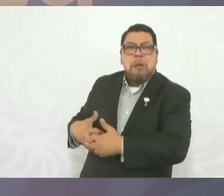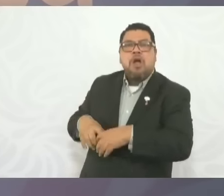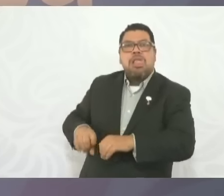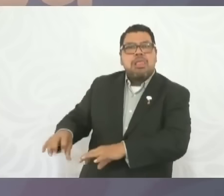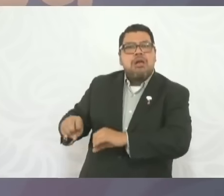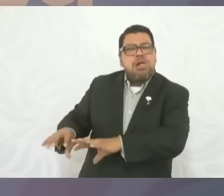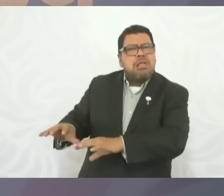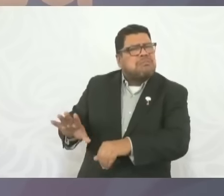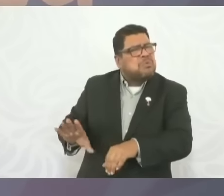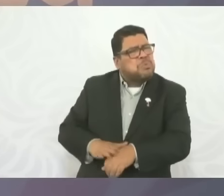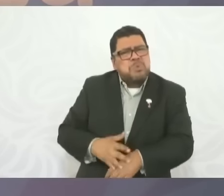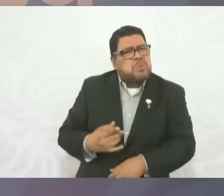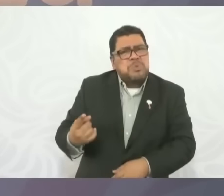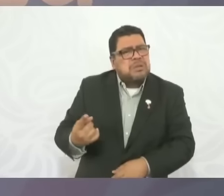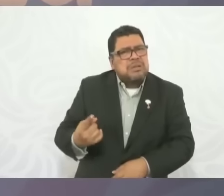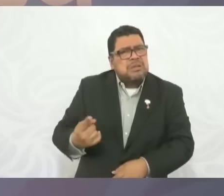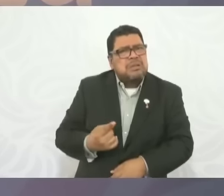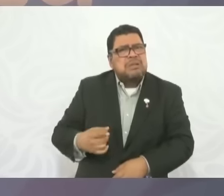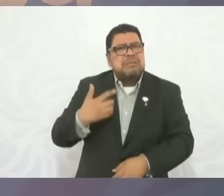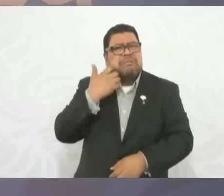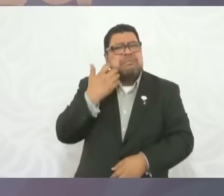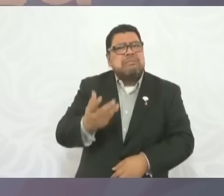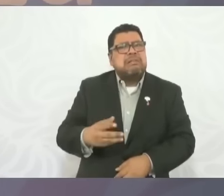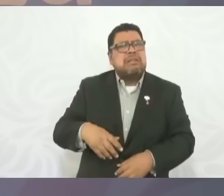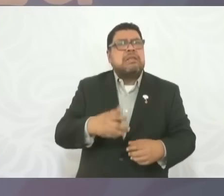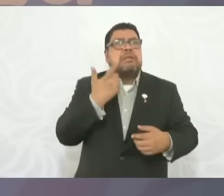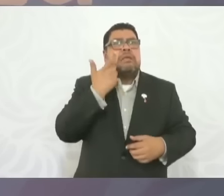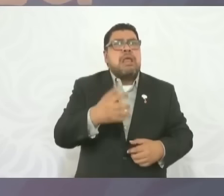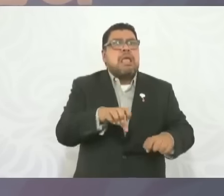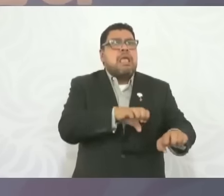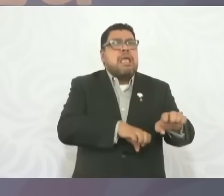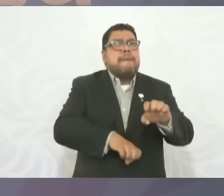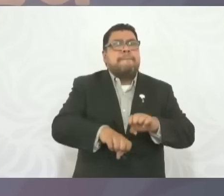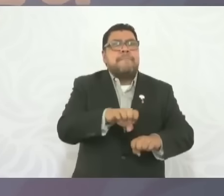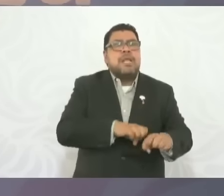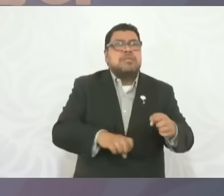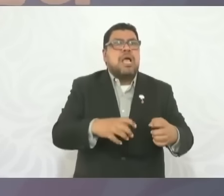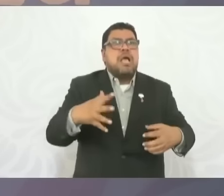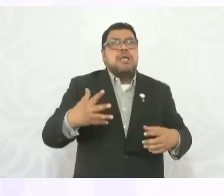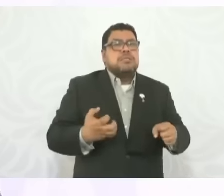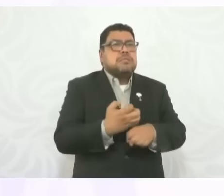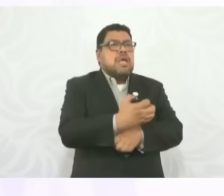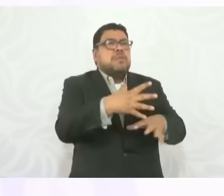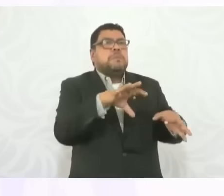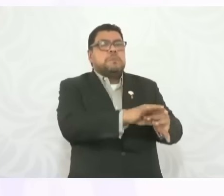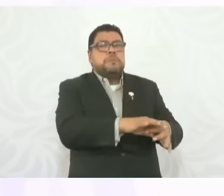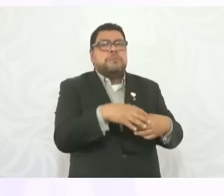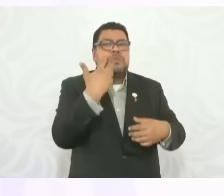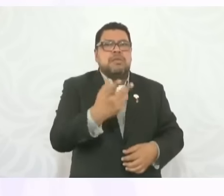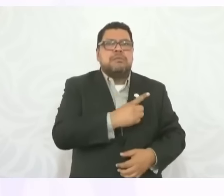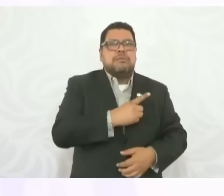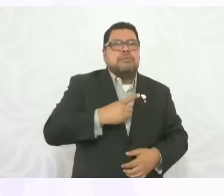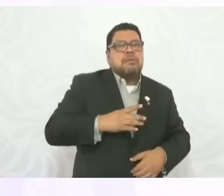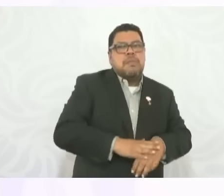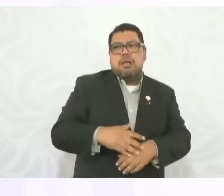cambiarle el nombre a PEM como empresa productiva del Estado? endeudaron más, produjeron menos,